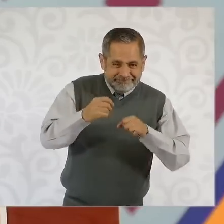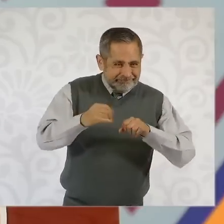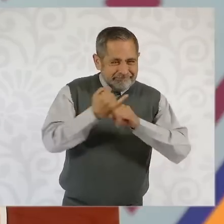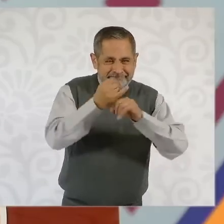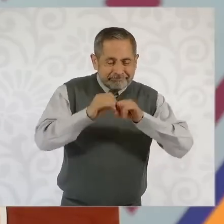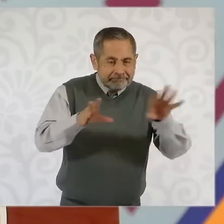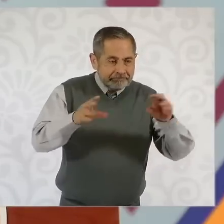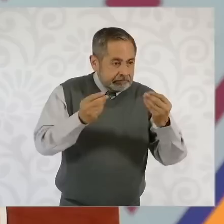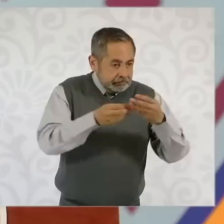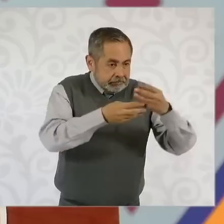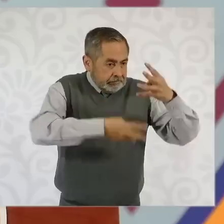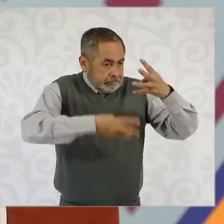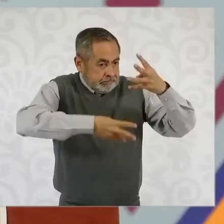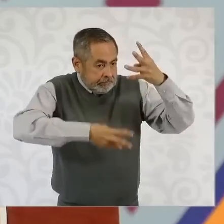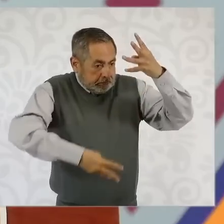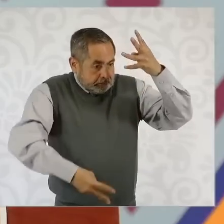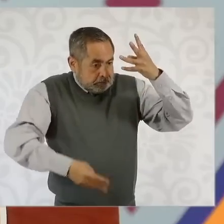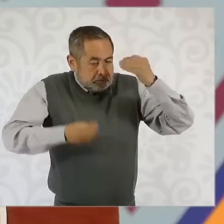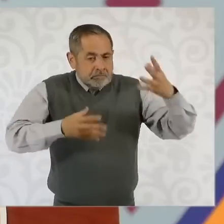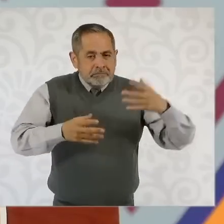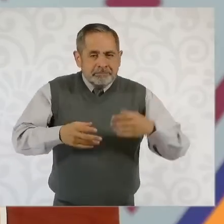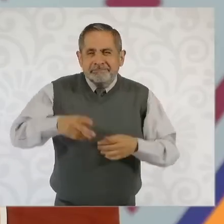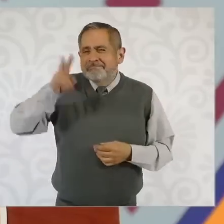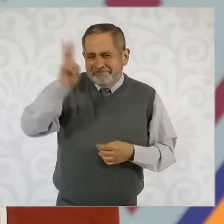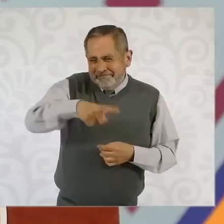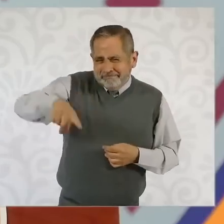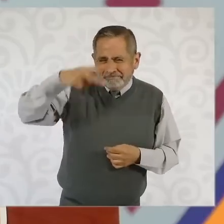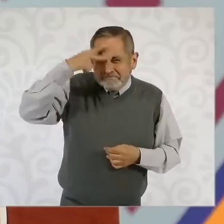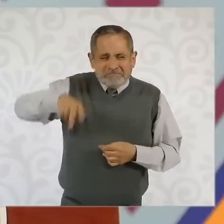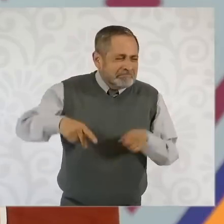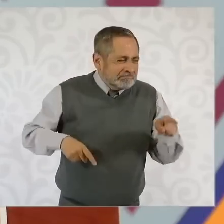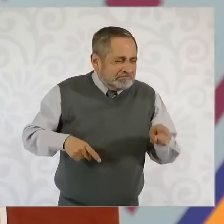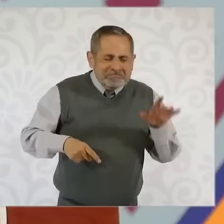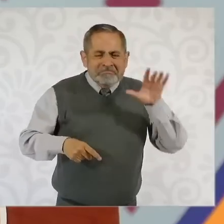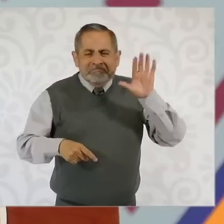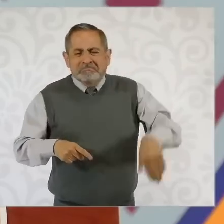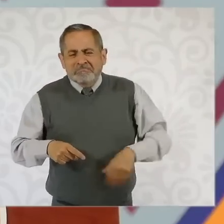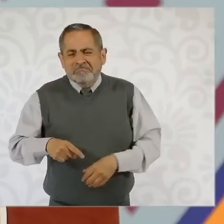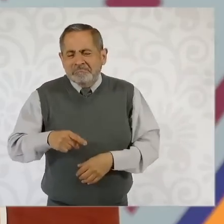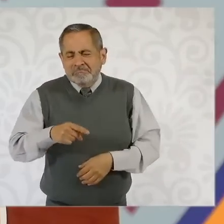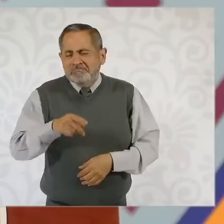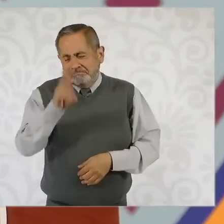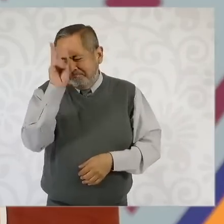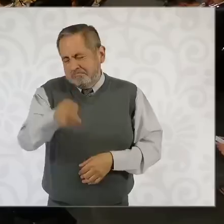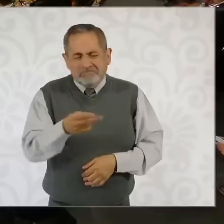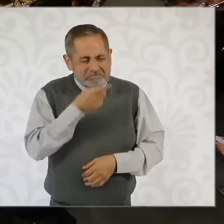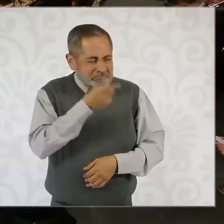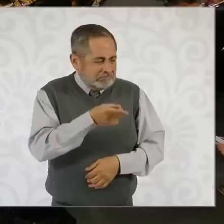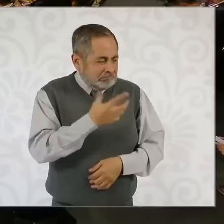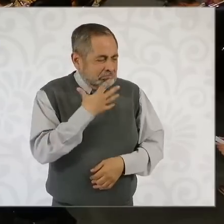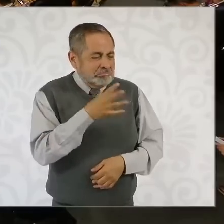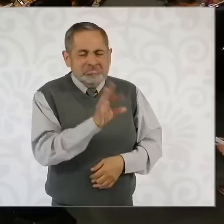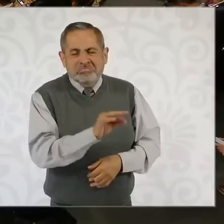verdad en México ya cada vez tienen menos impacto hay que decirlo también durante todo el periodo